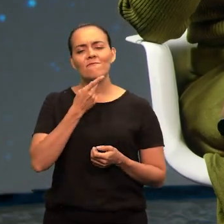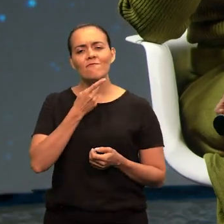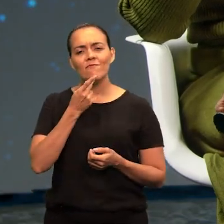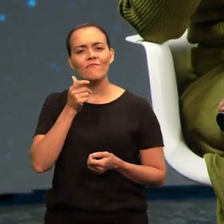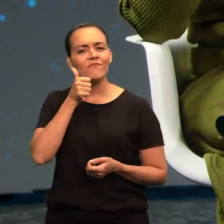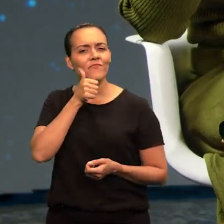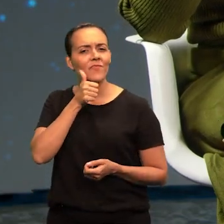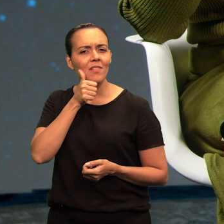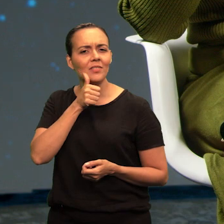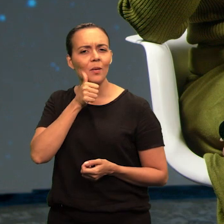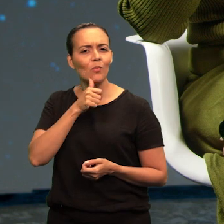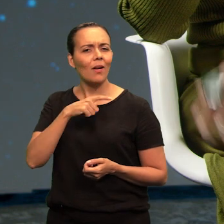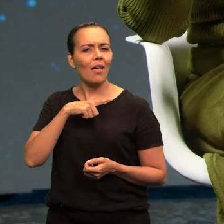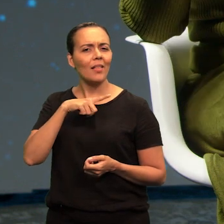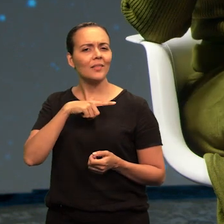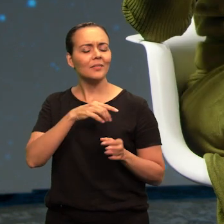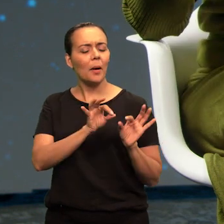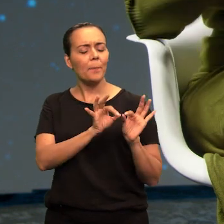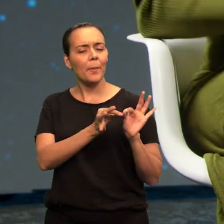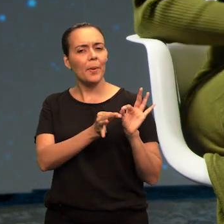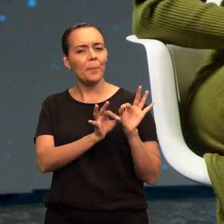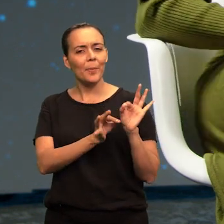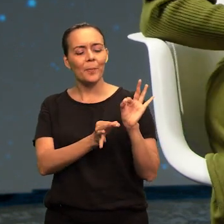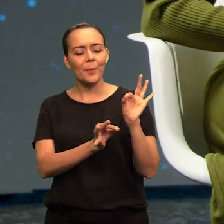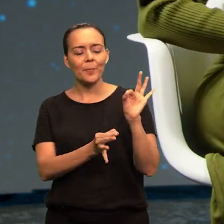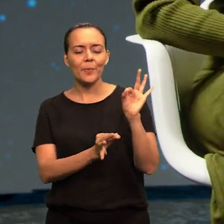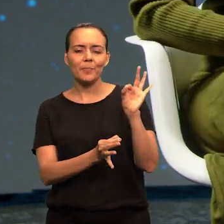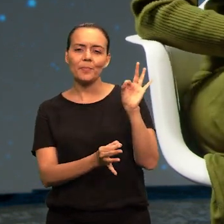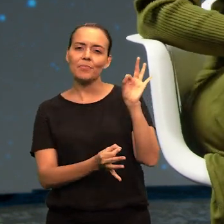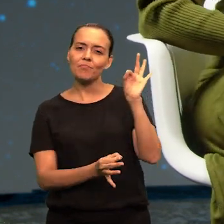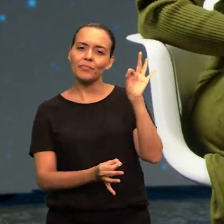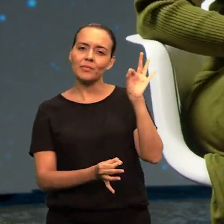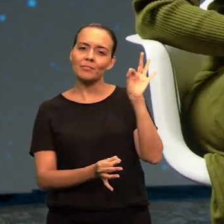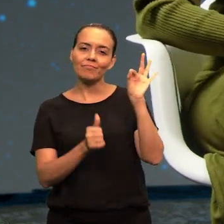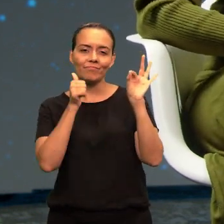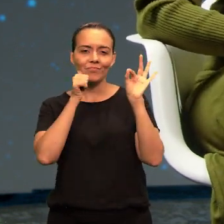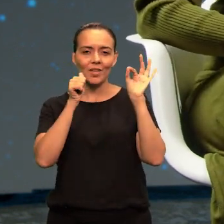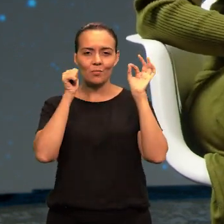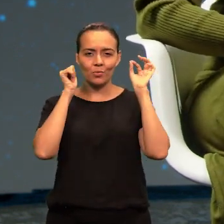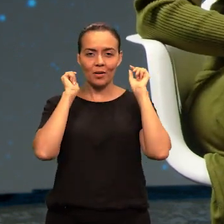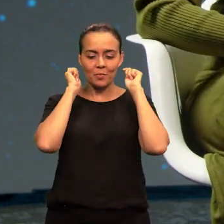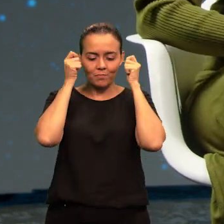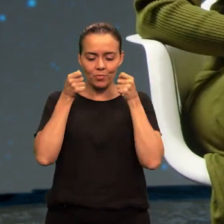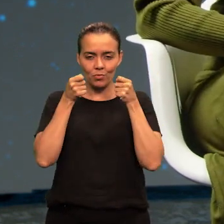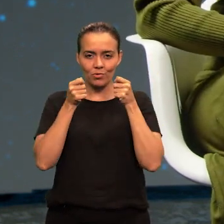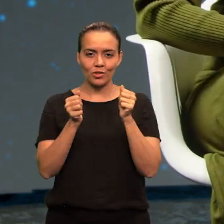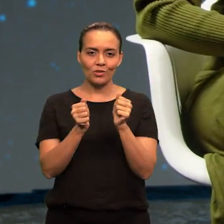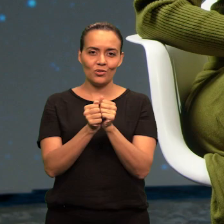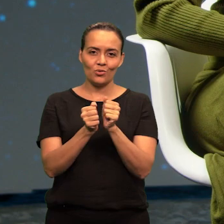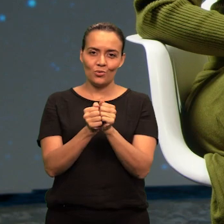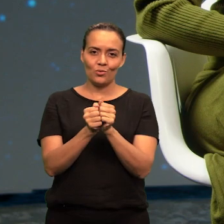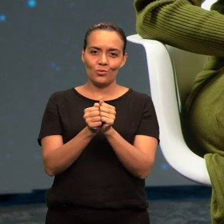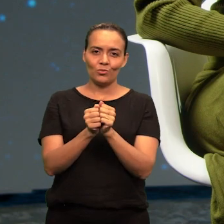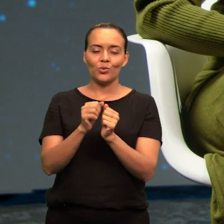nessa fala, nessa conversa. Da Monja com Cortella.